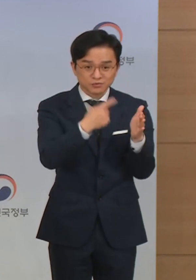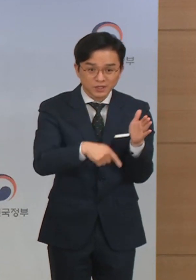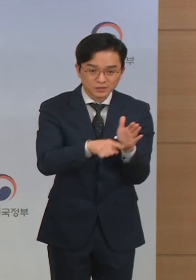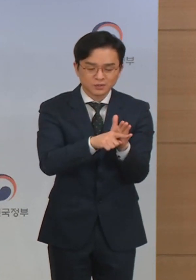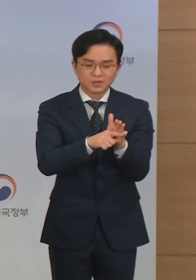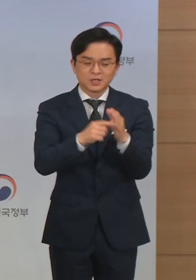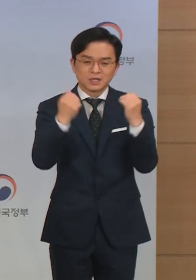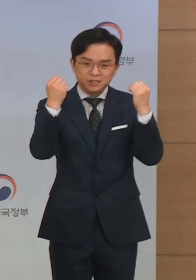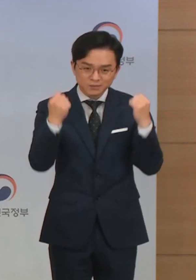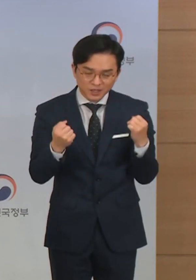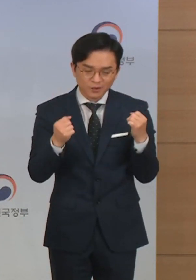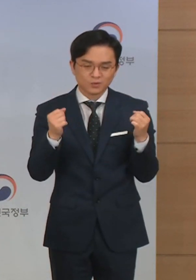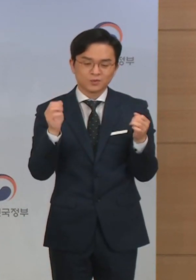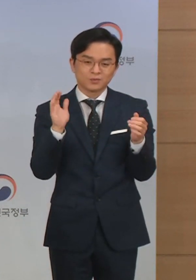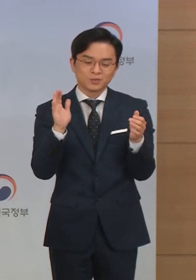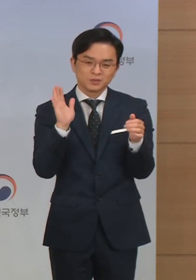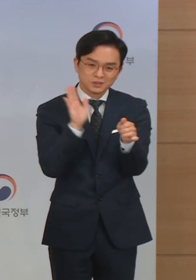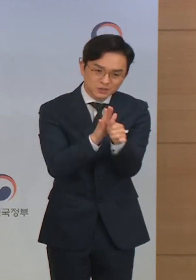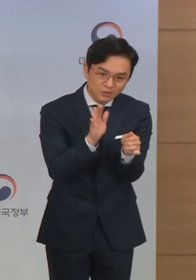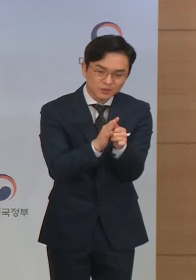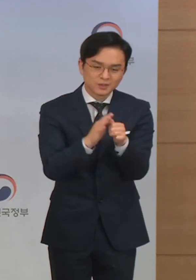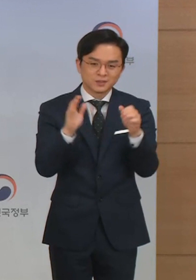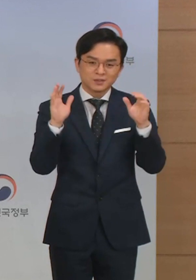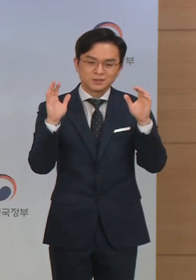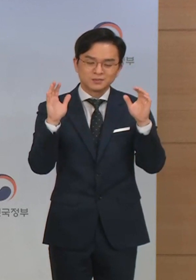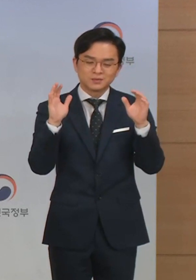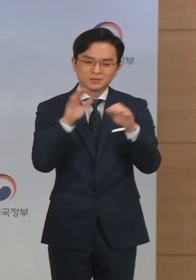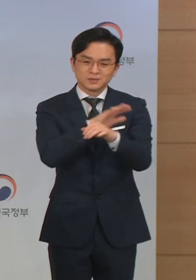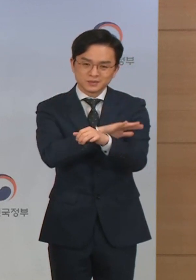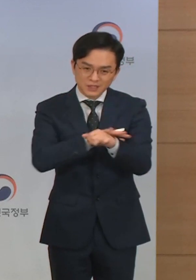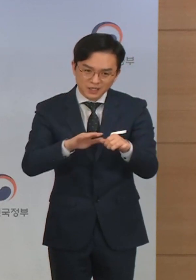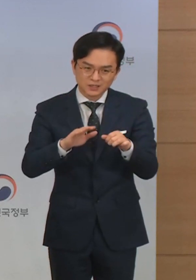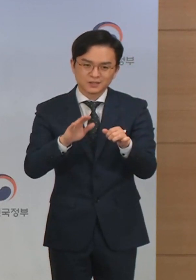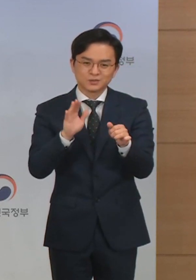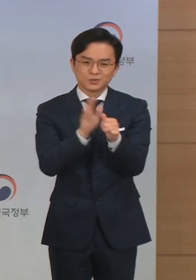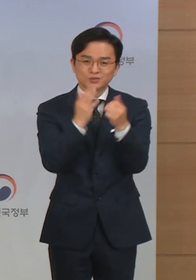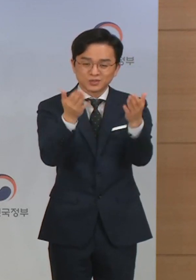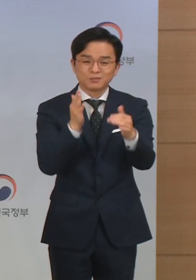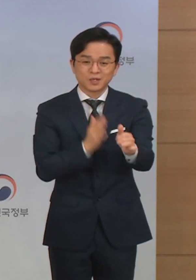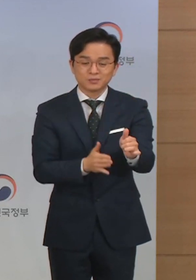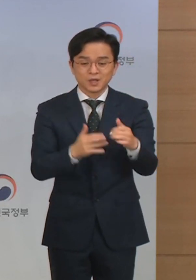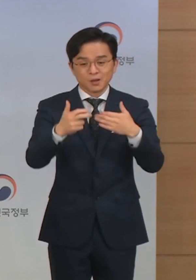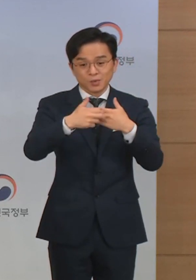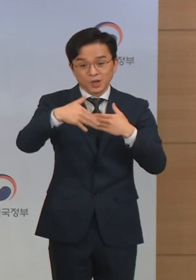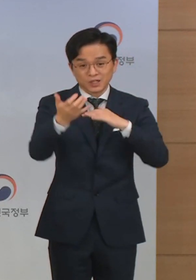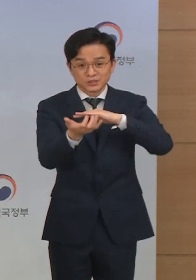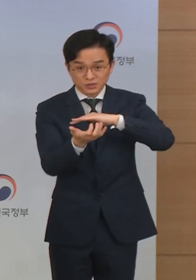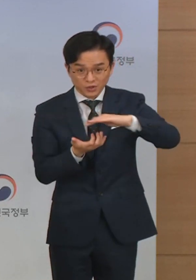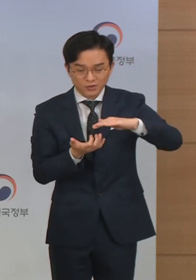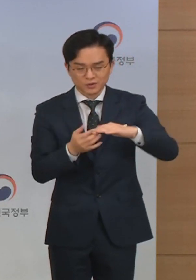부탁드립니다 또한 병원에 방문하실 때에는 조금 불편하시더라도 환자 및 보호자의 안전과